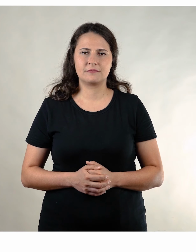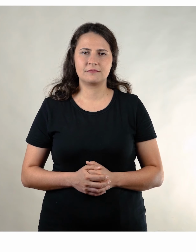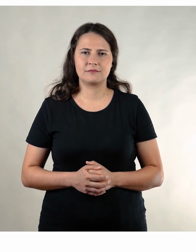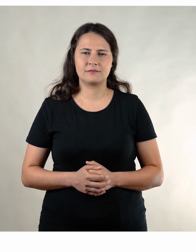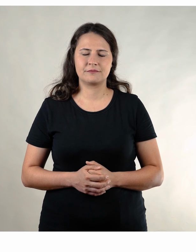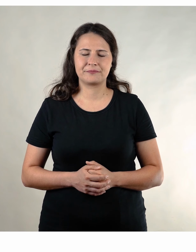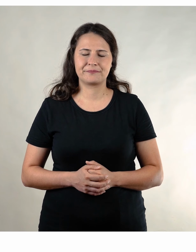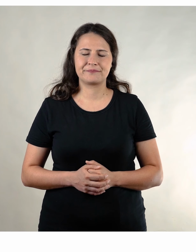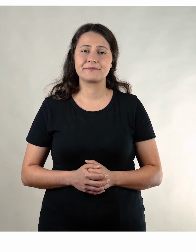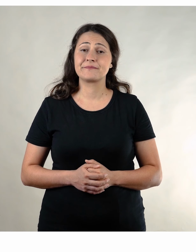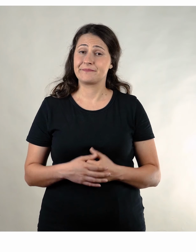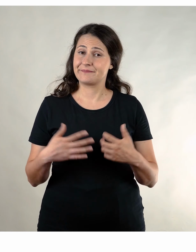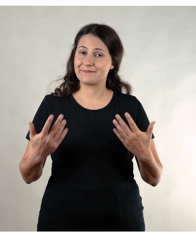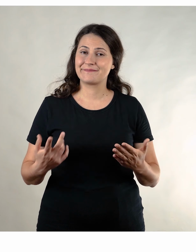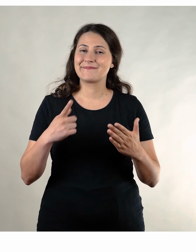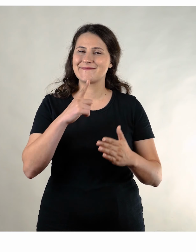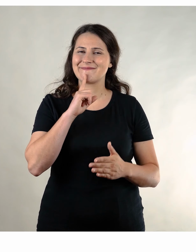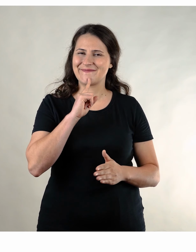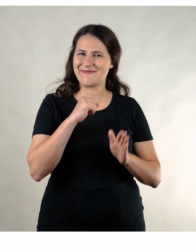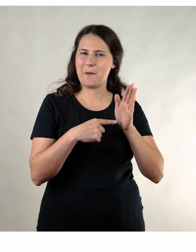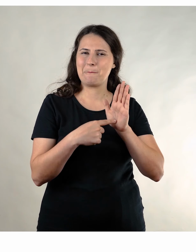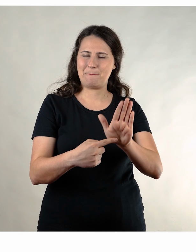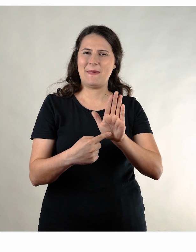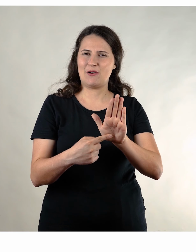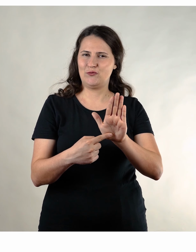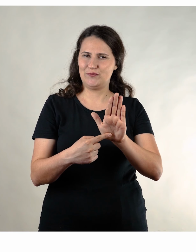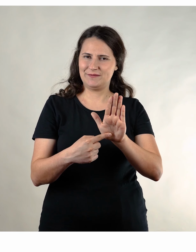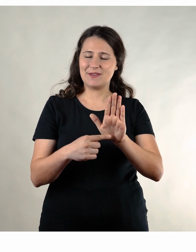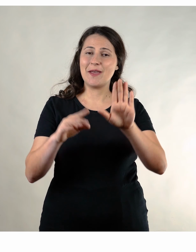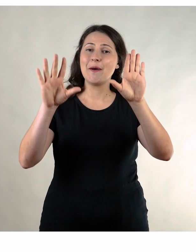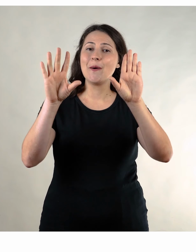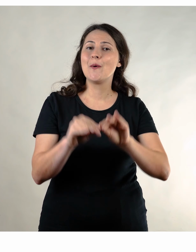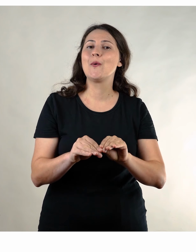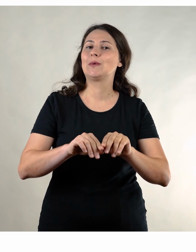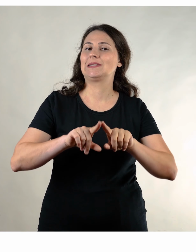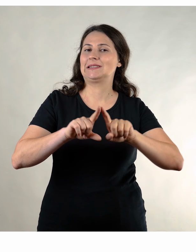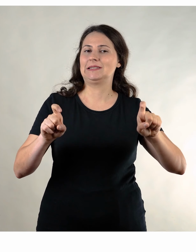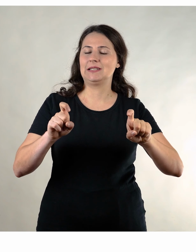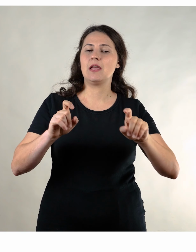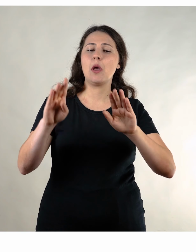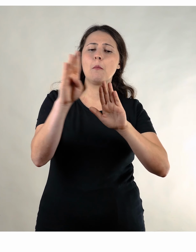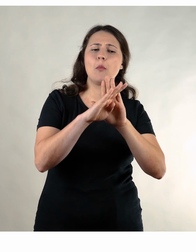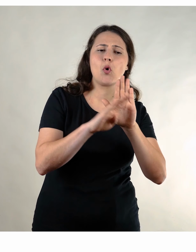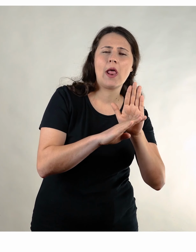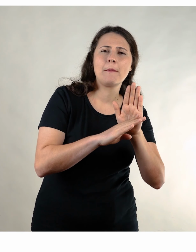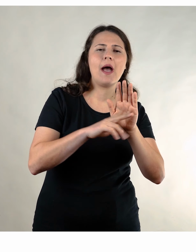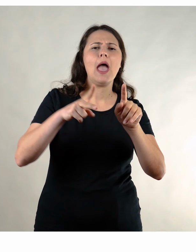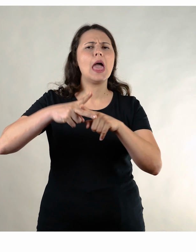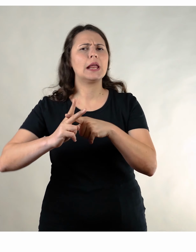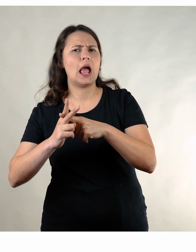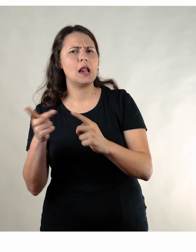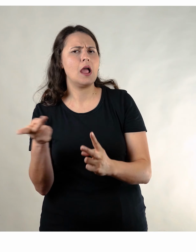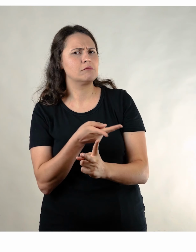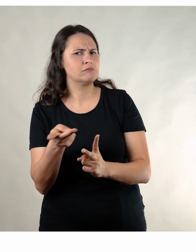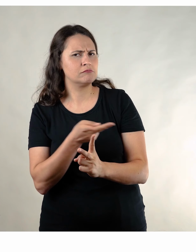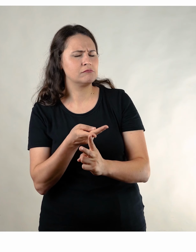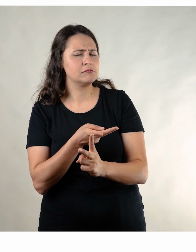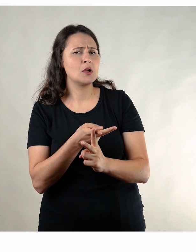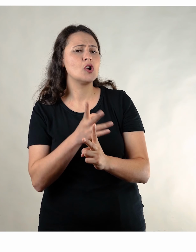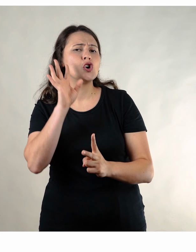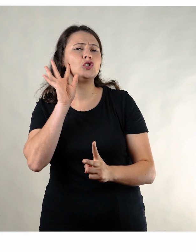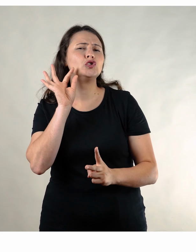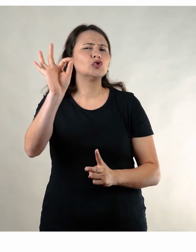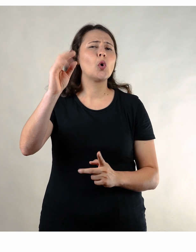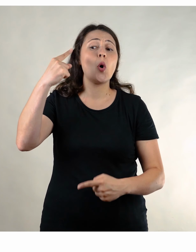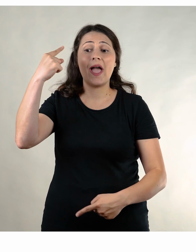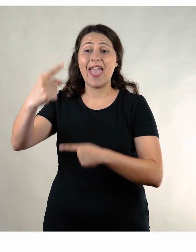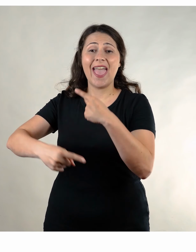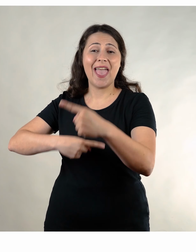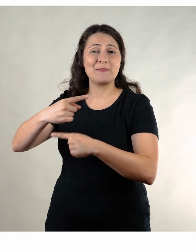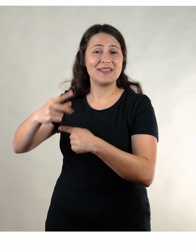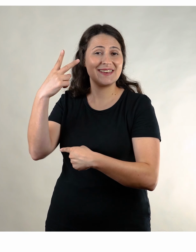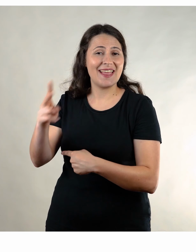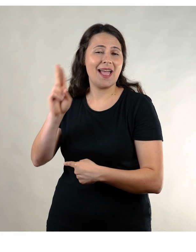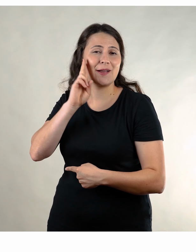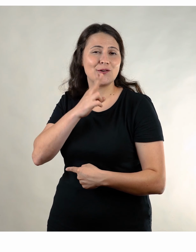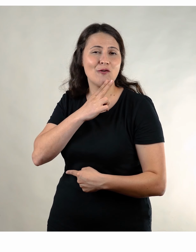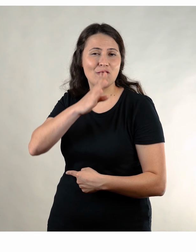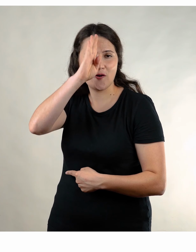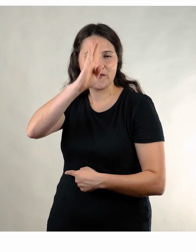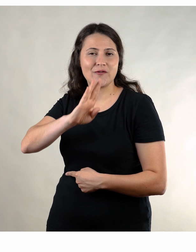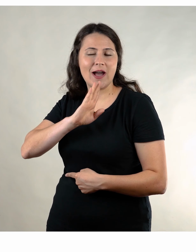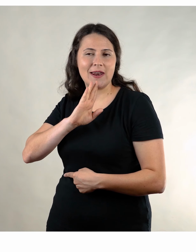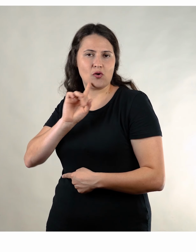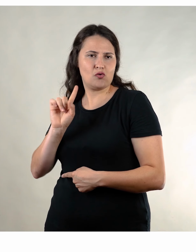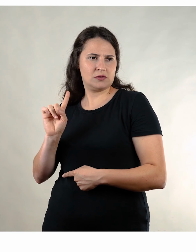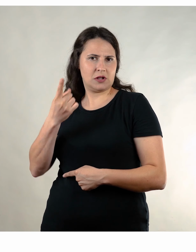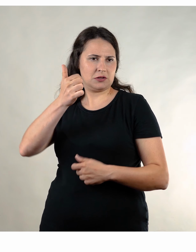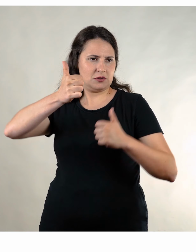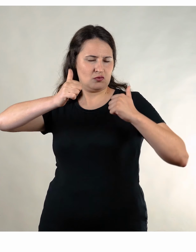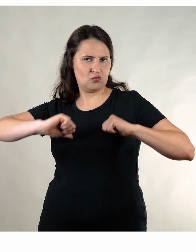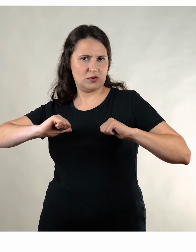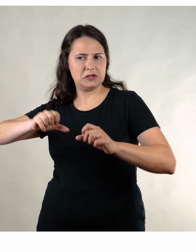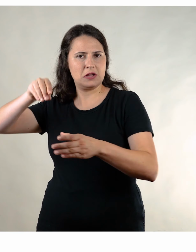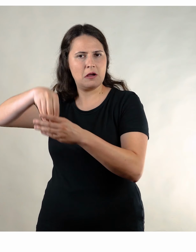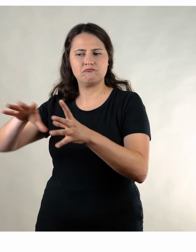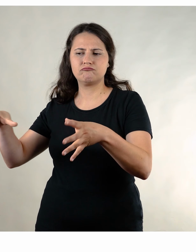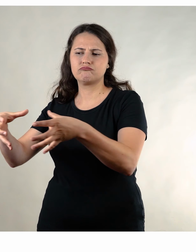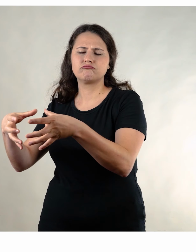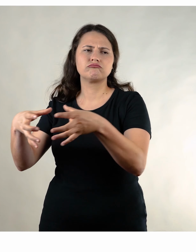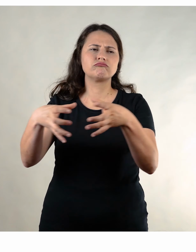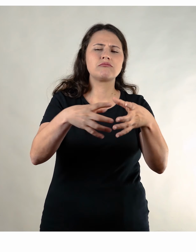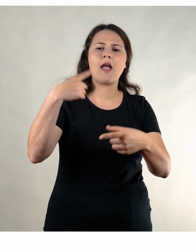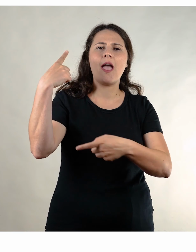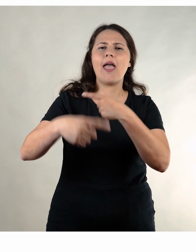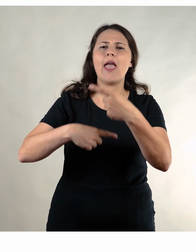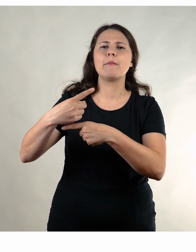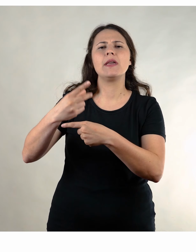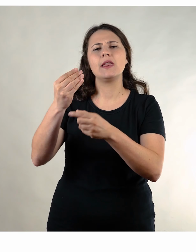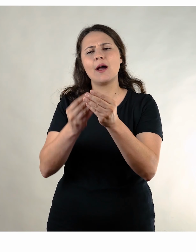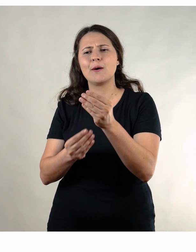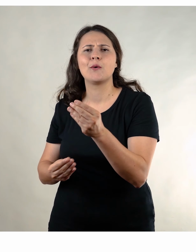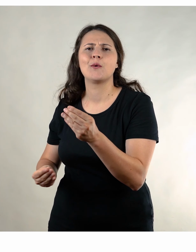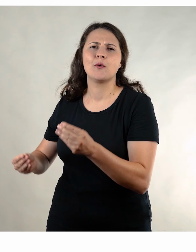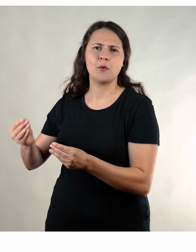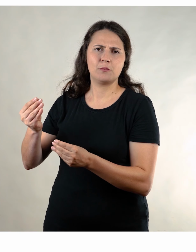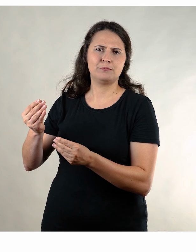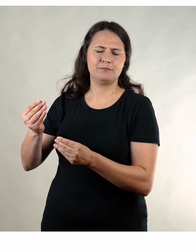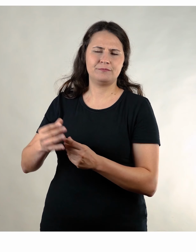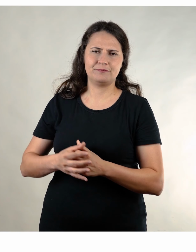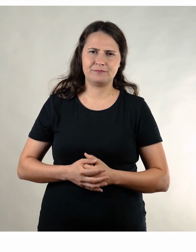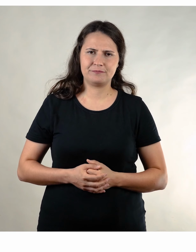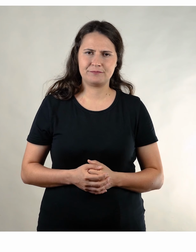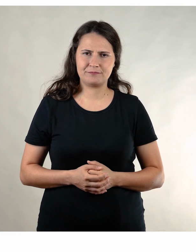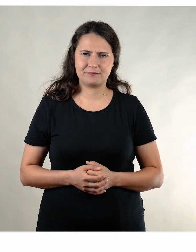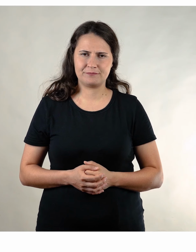Αυτή η παρουσίαση εστιάζει σε προγράμματα και εργαλεία που βελτιώνουν την εμπειρία των ταξιδιωτών με προβλήματα ακοής.